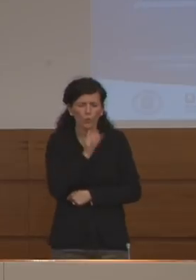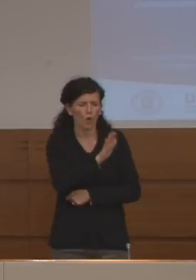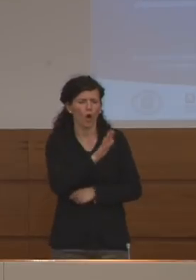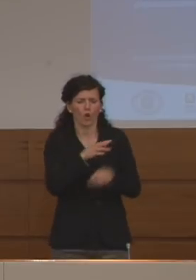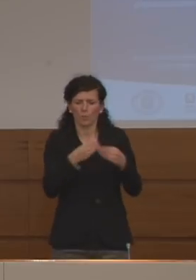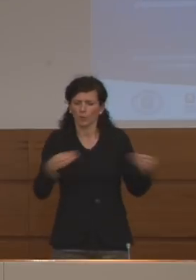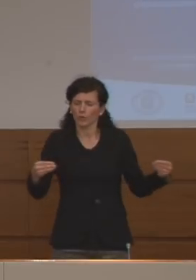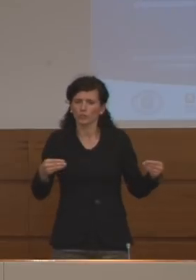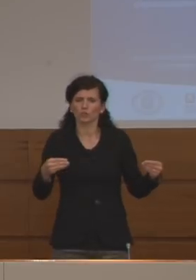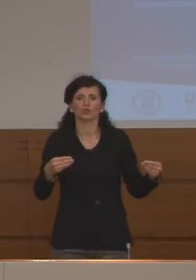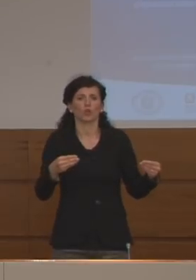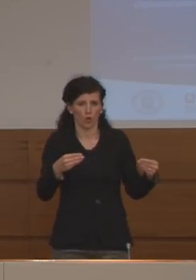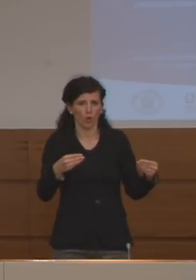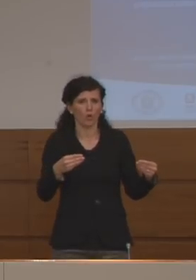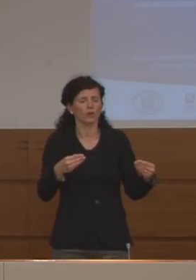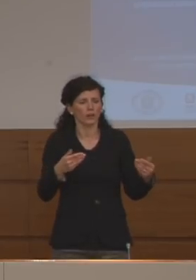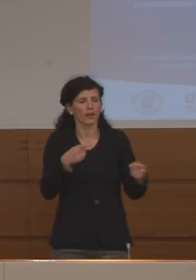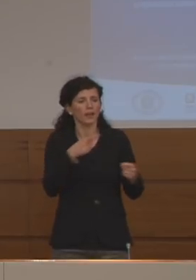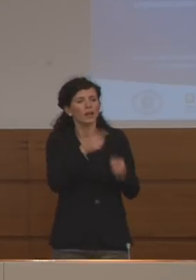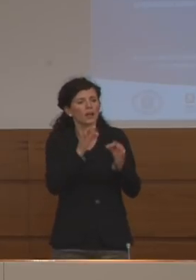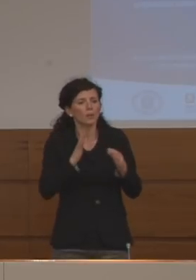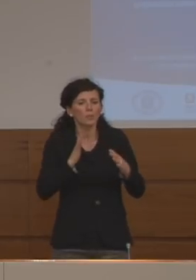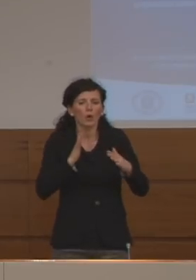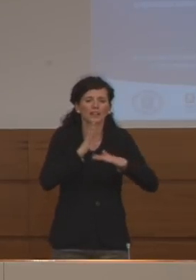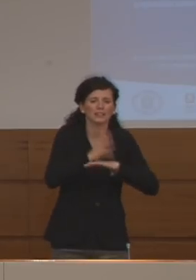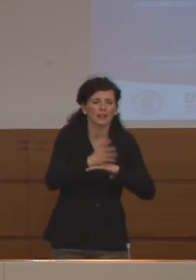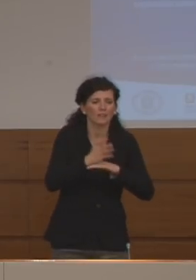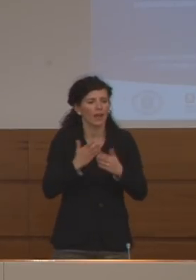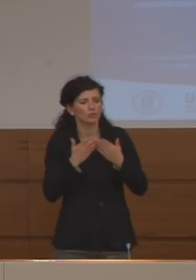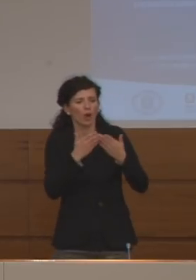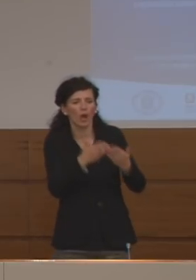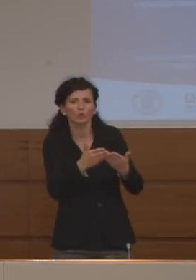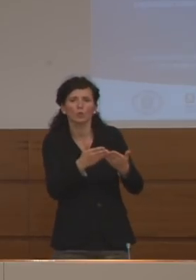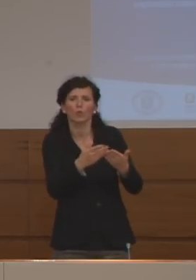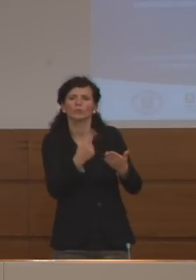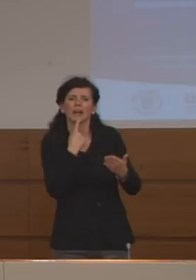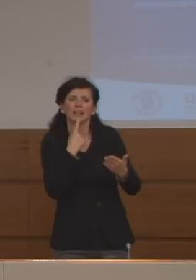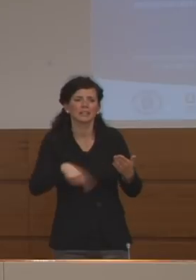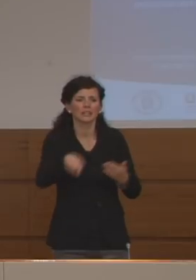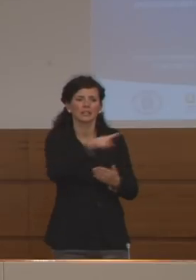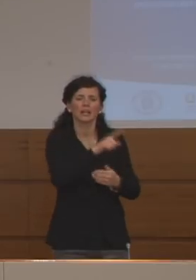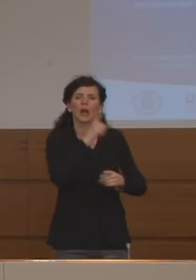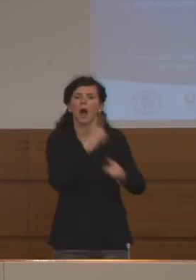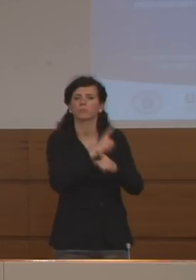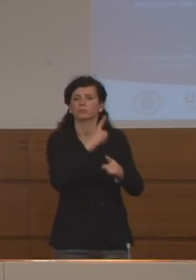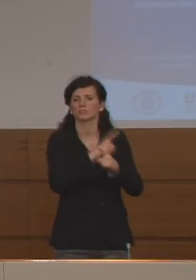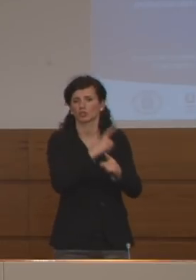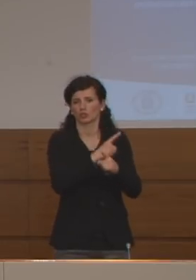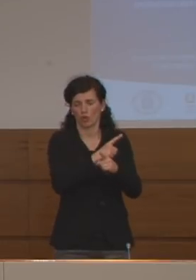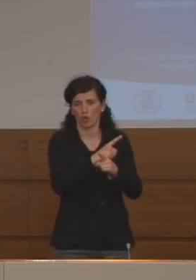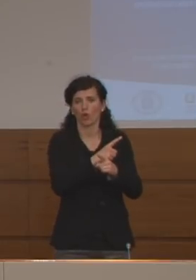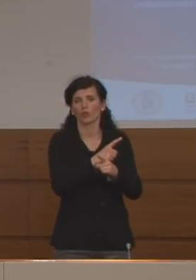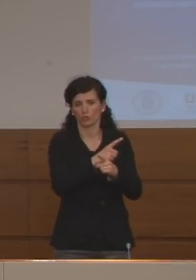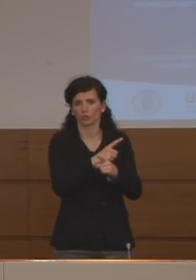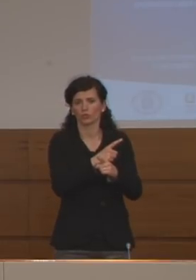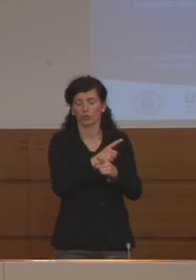professione di aiutare tutti coloro che ne hanno bisogno, ivi compresi i malati